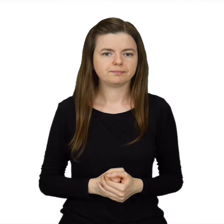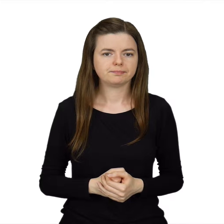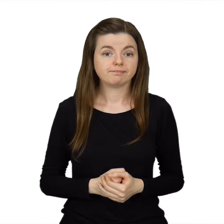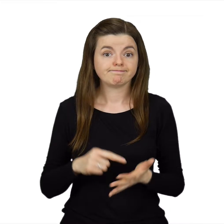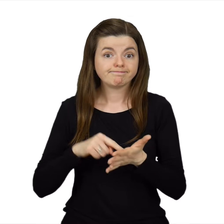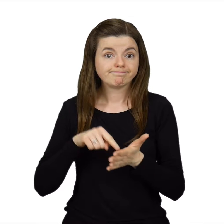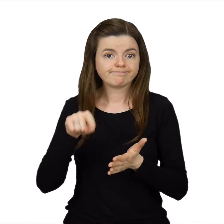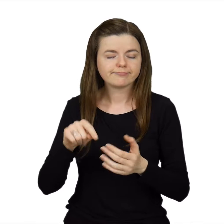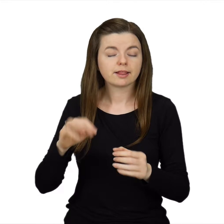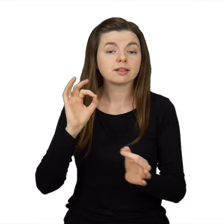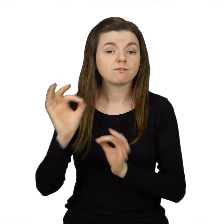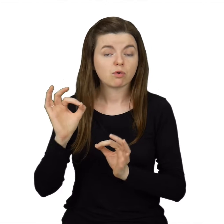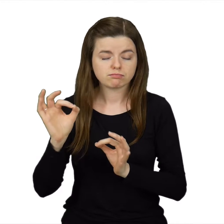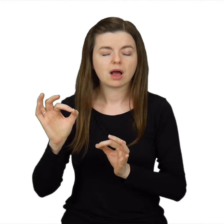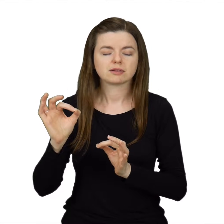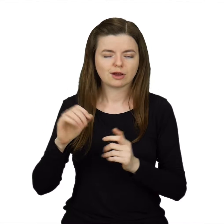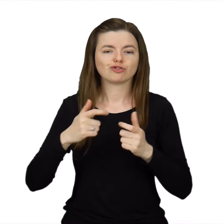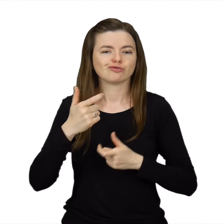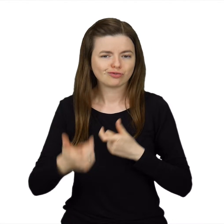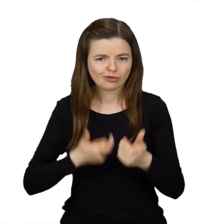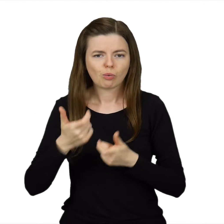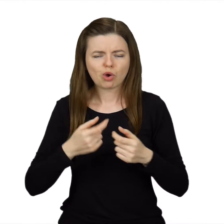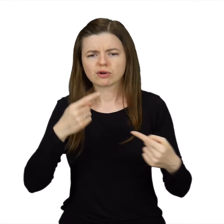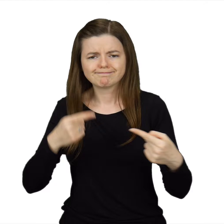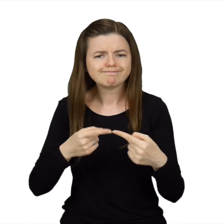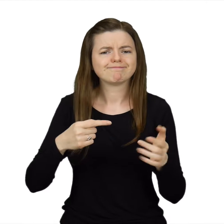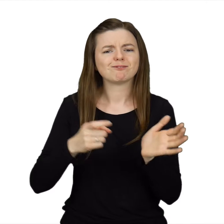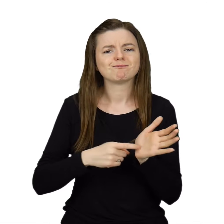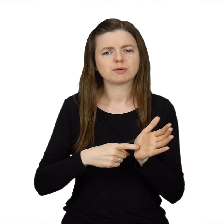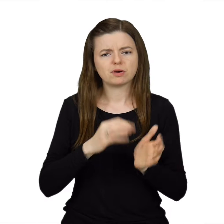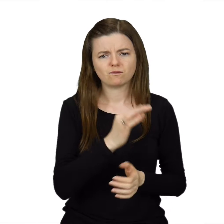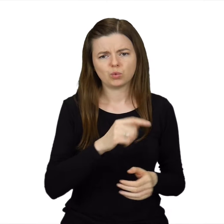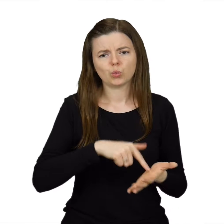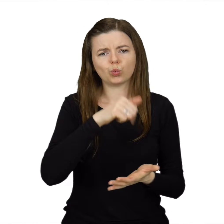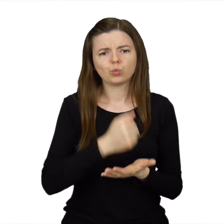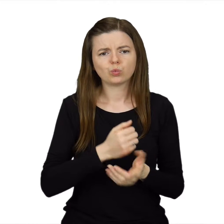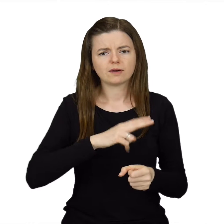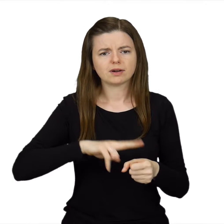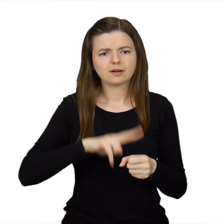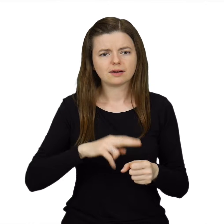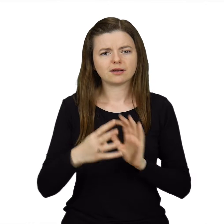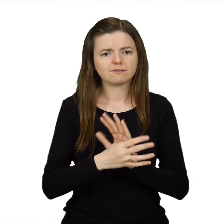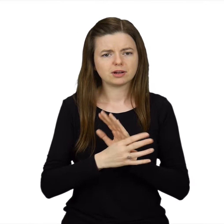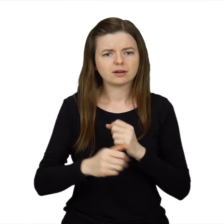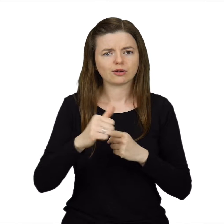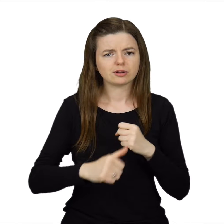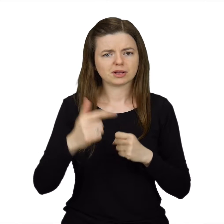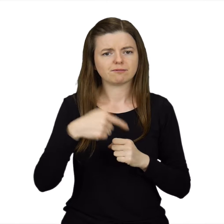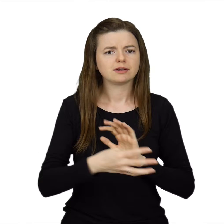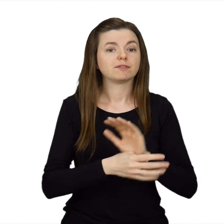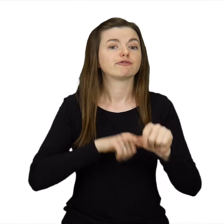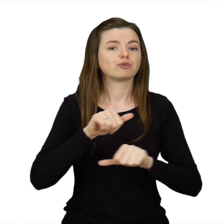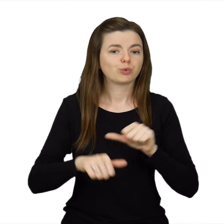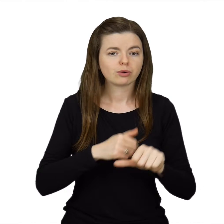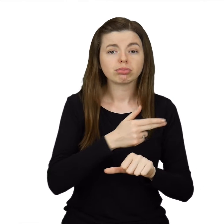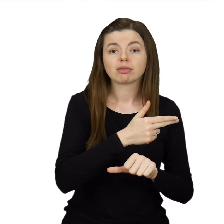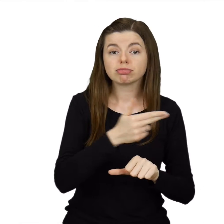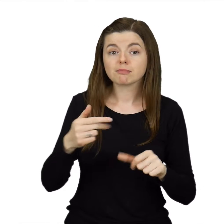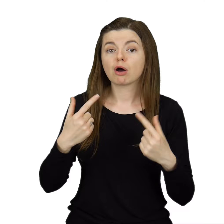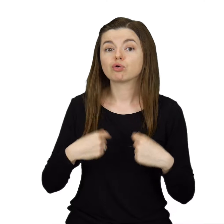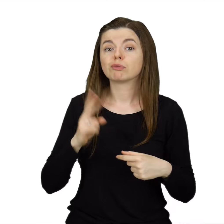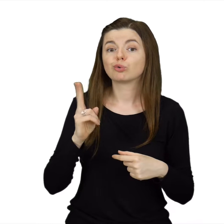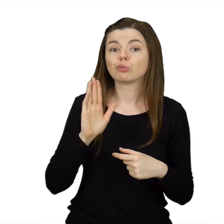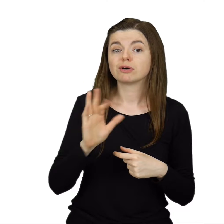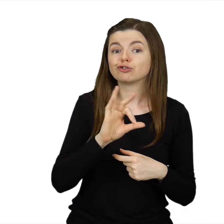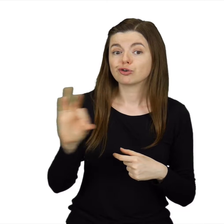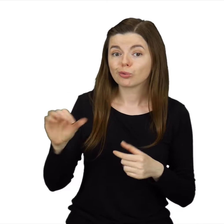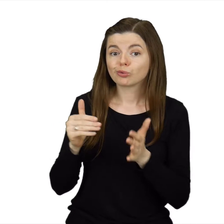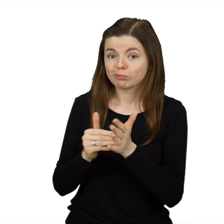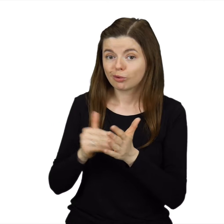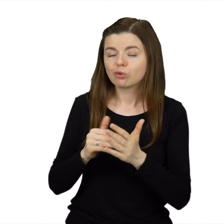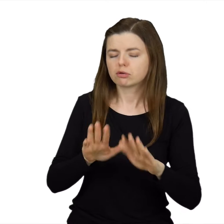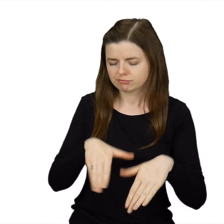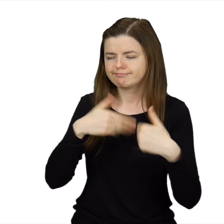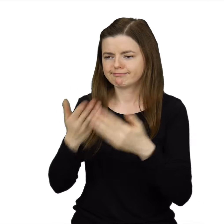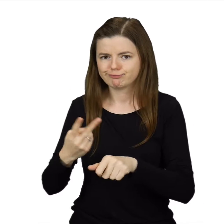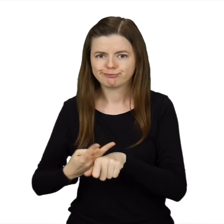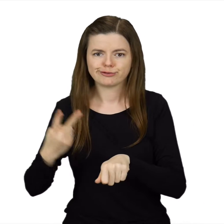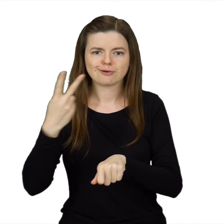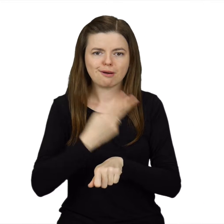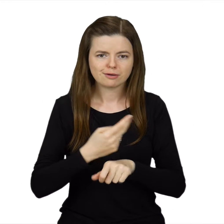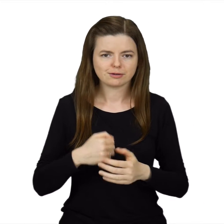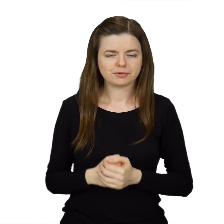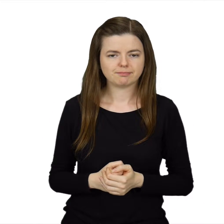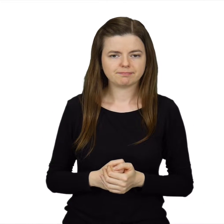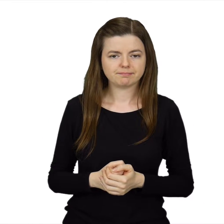Informacja sporządzona zgodnie z wymaganiami ustawy z dnia 19 lipca 2019 r.